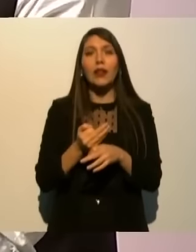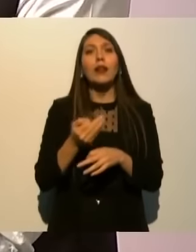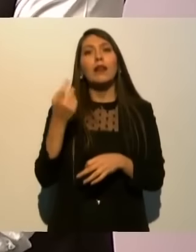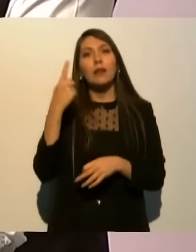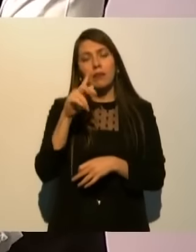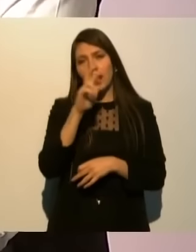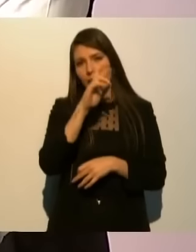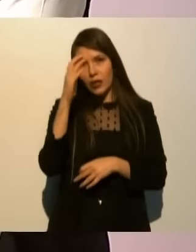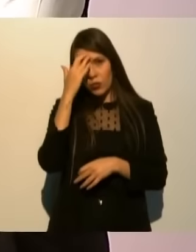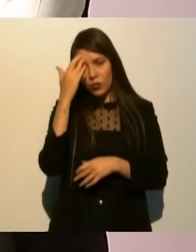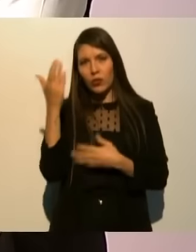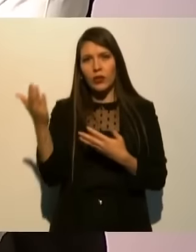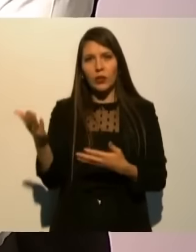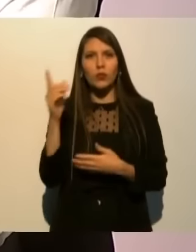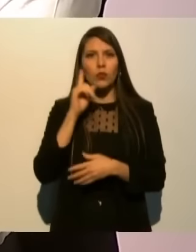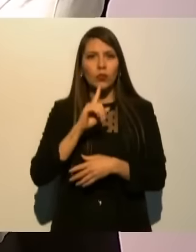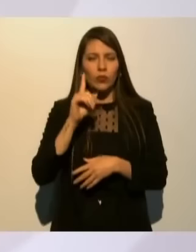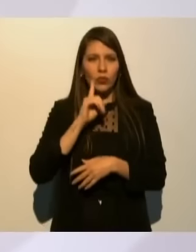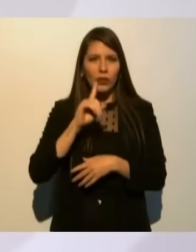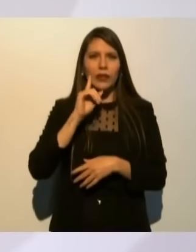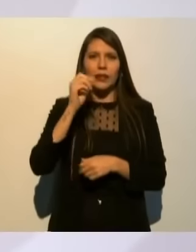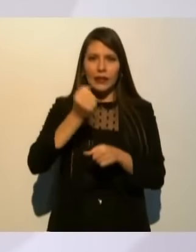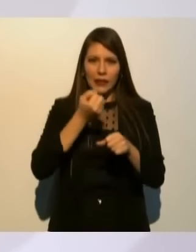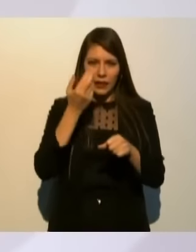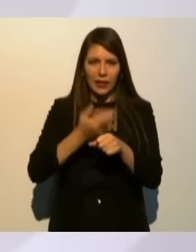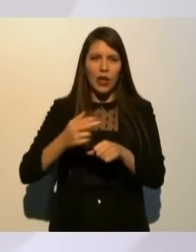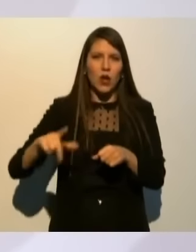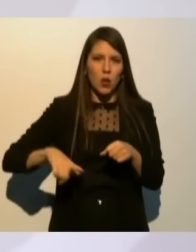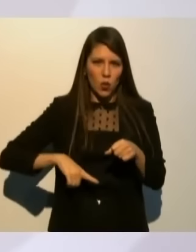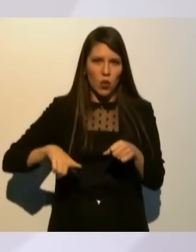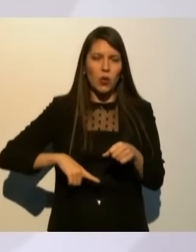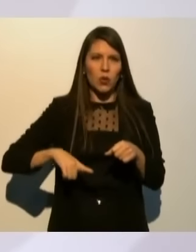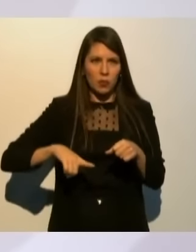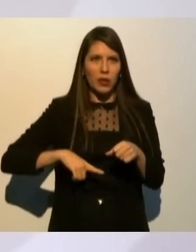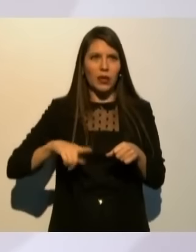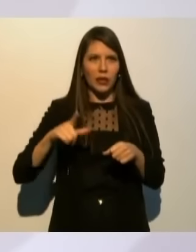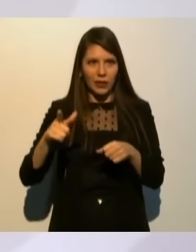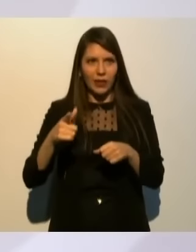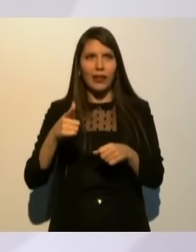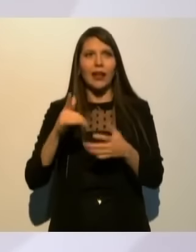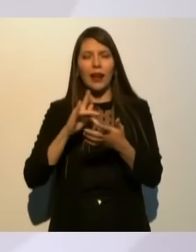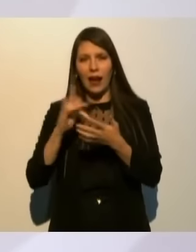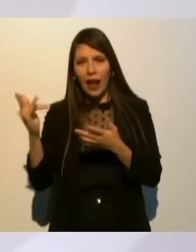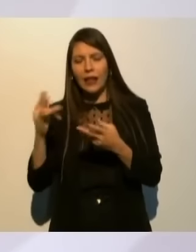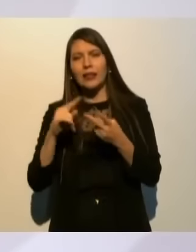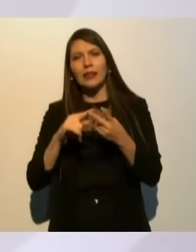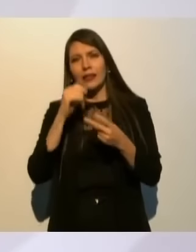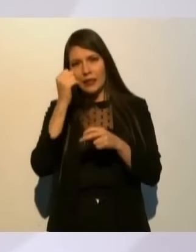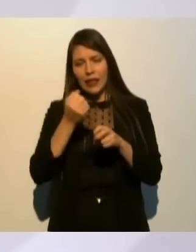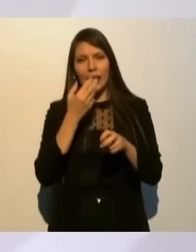secretaria de gobernación y también de nuestra secretaria de bienestar arna Montiel Quienes